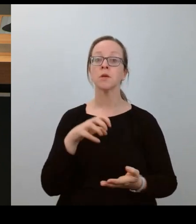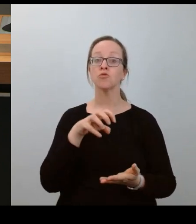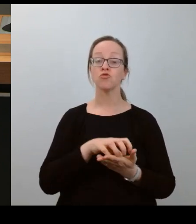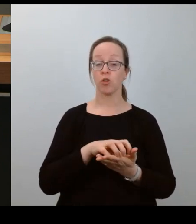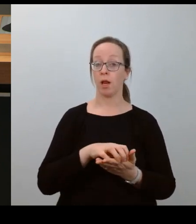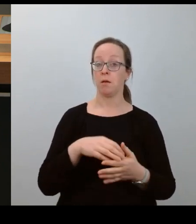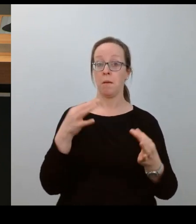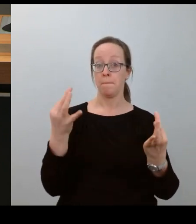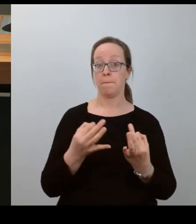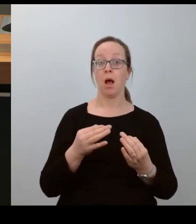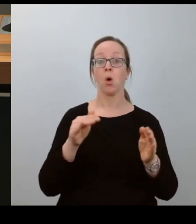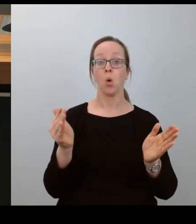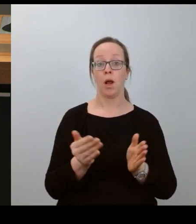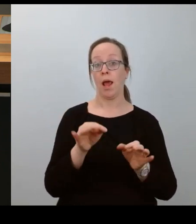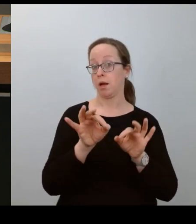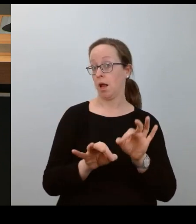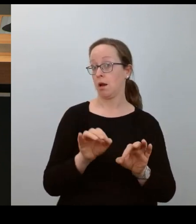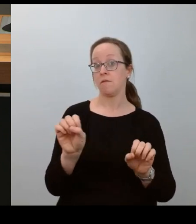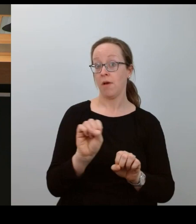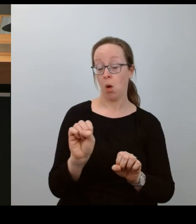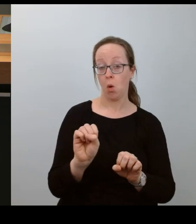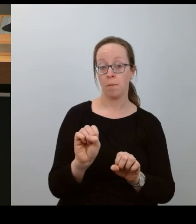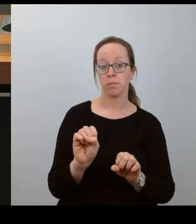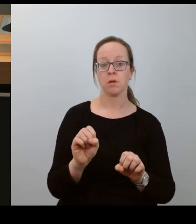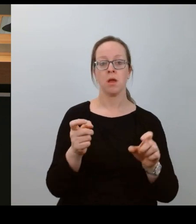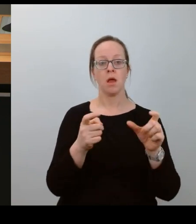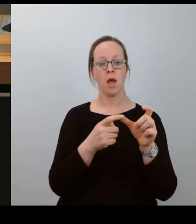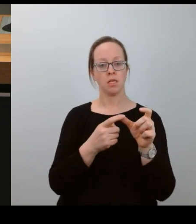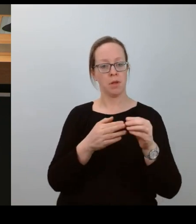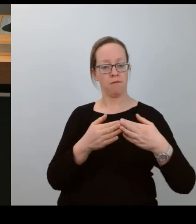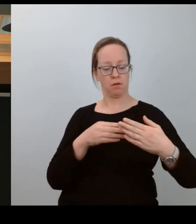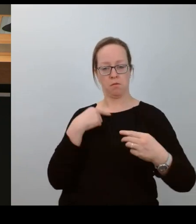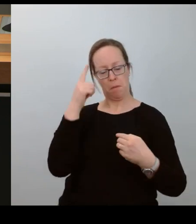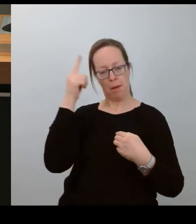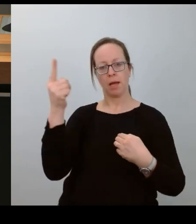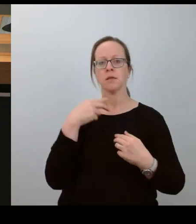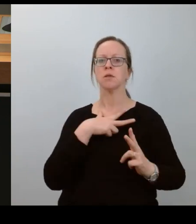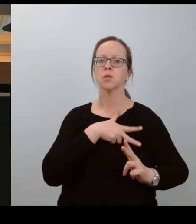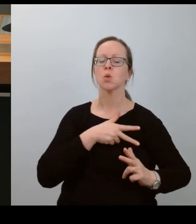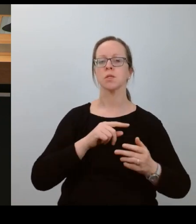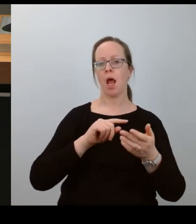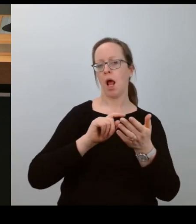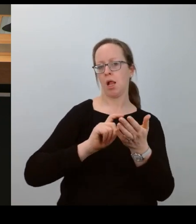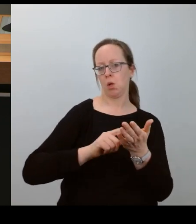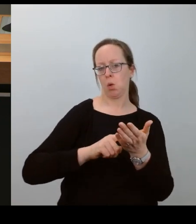Gründen, mehr denn je, unverzichtbar. Und wenn man sich anschaut, wo Kleingärten hergekommen sind.